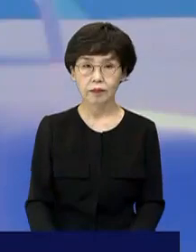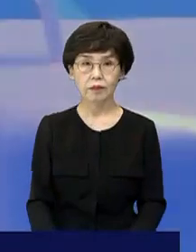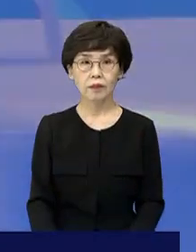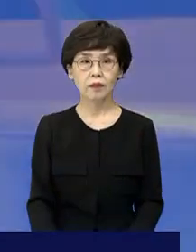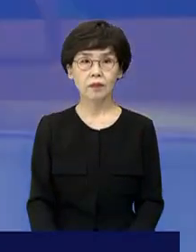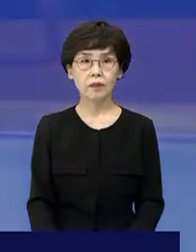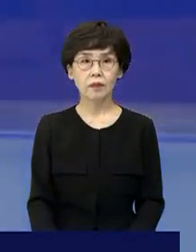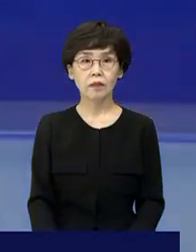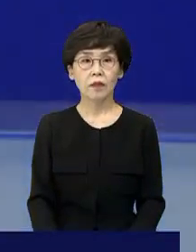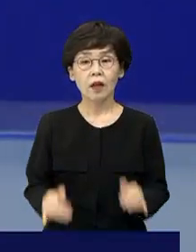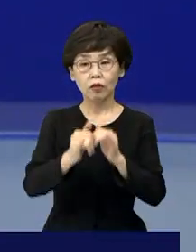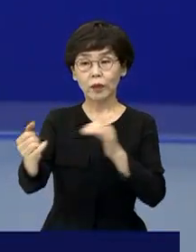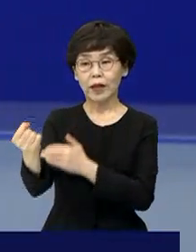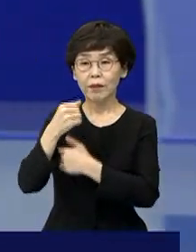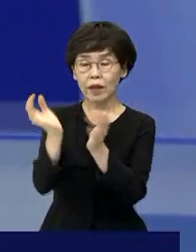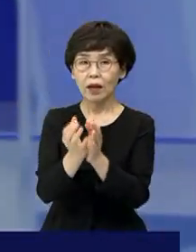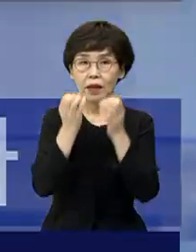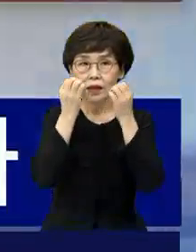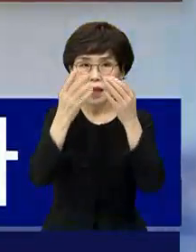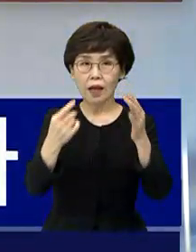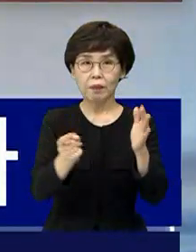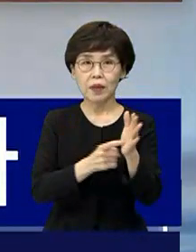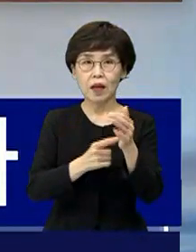고맙습니다. 국민의힘이 새 비상대책위원회를 구성하기